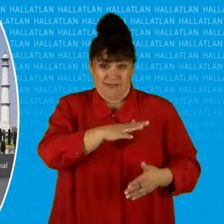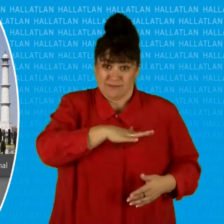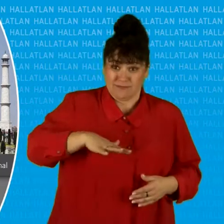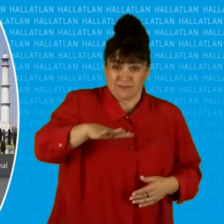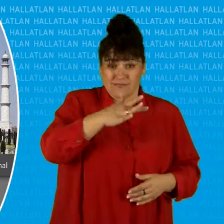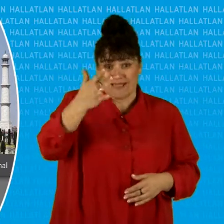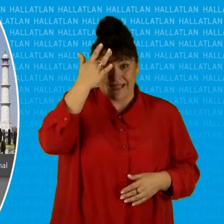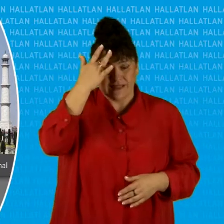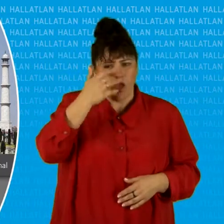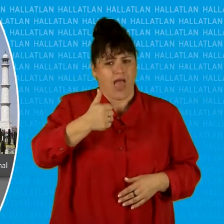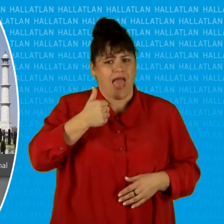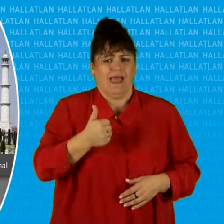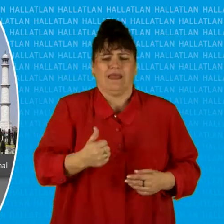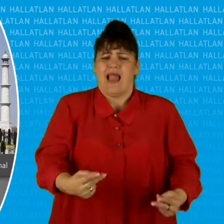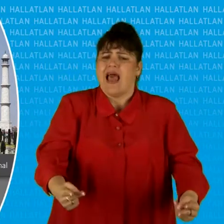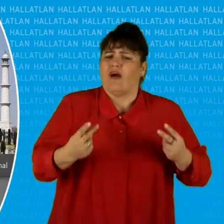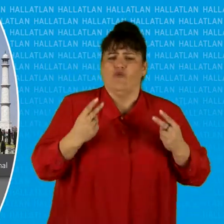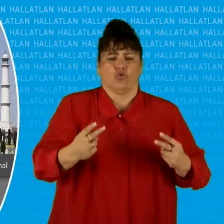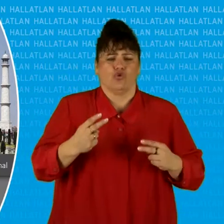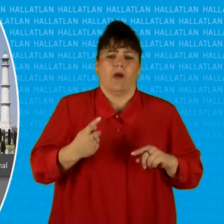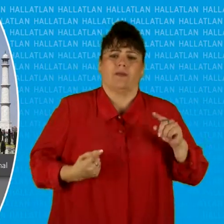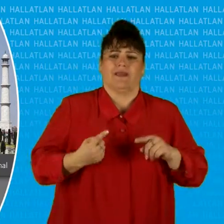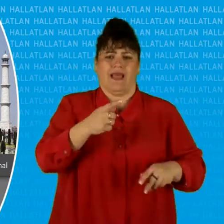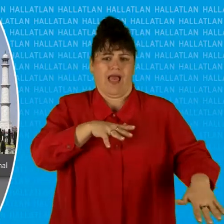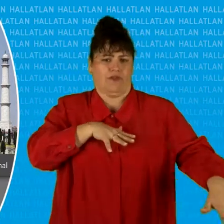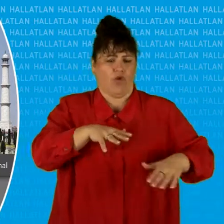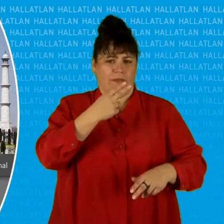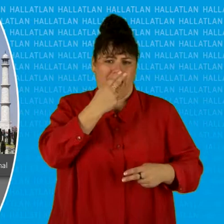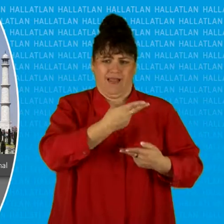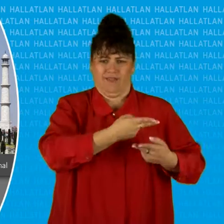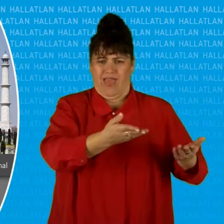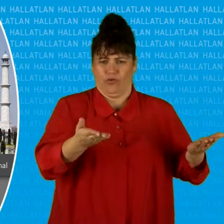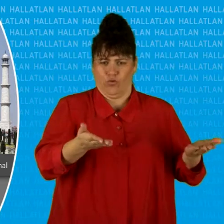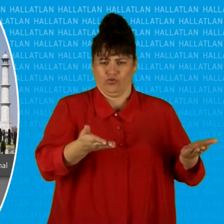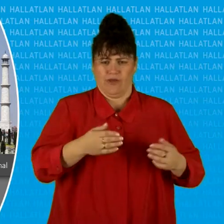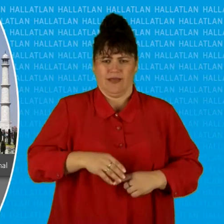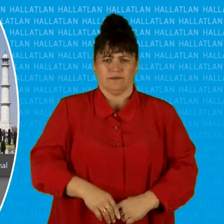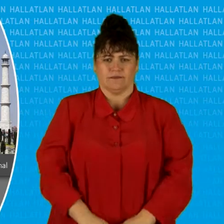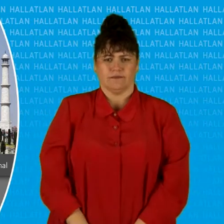ezzel India egyik legfontosabb idegenforgalmi látványossága.